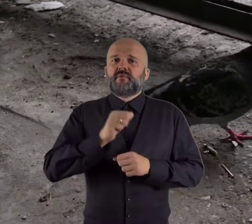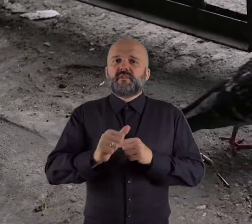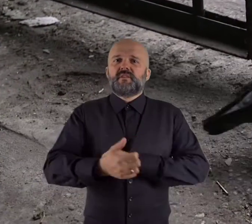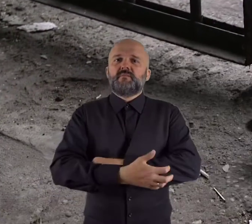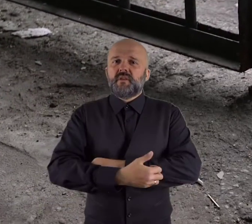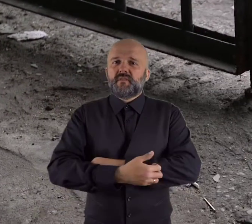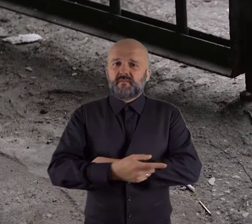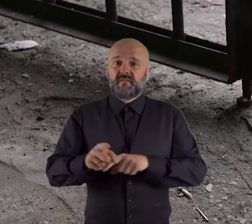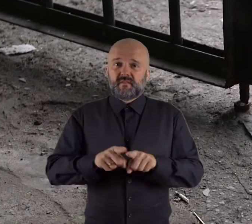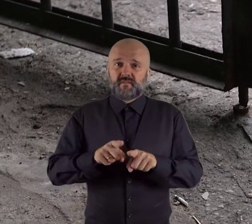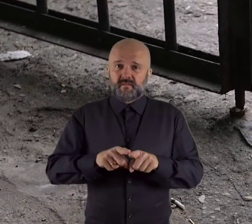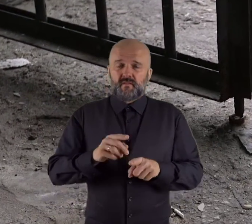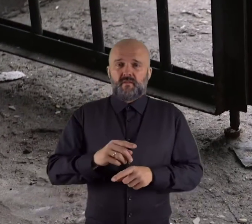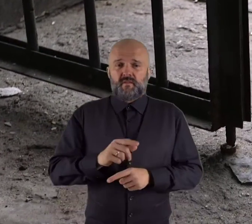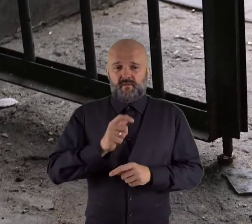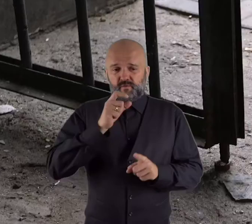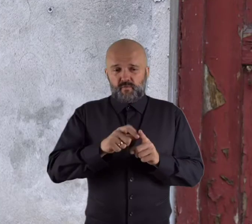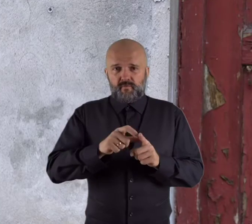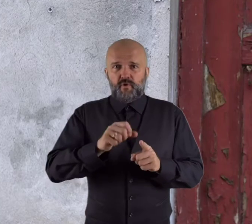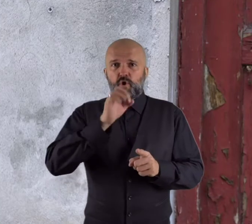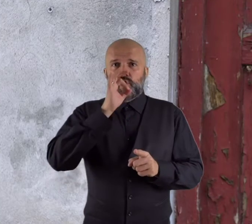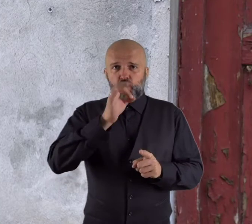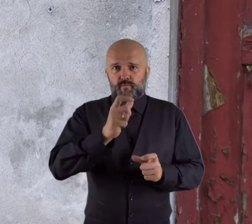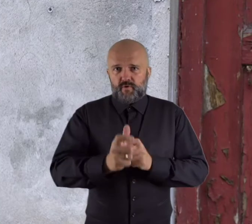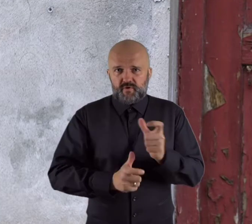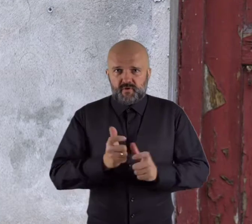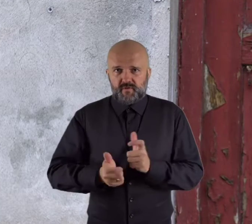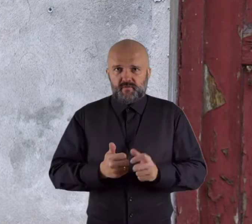A co się kojarzy z biedą? Kojarzy się między innymi słowy dobroczynność.